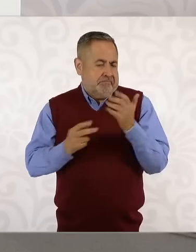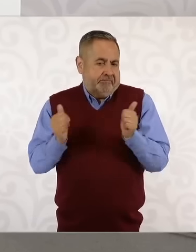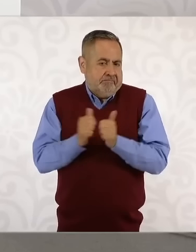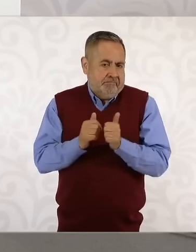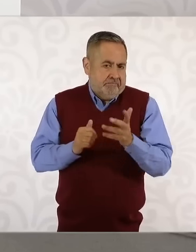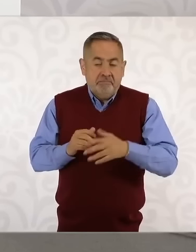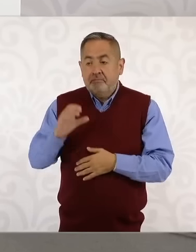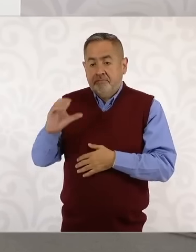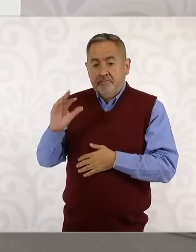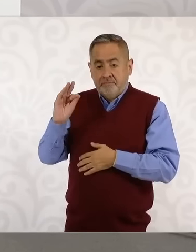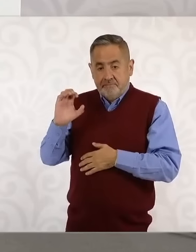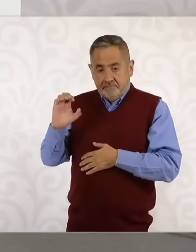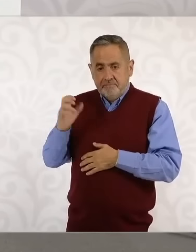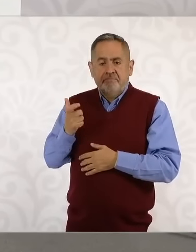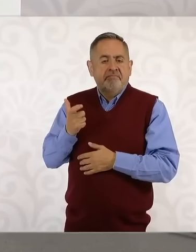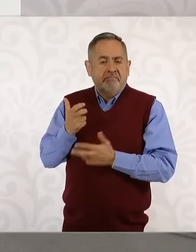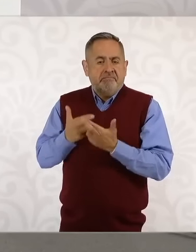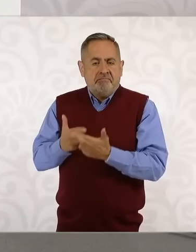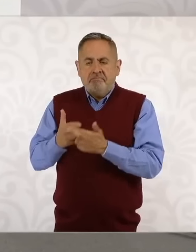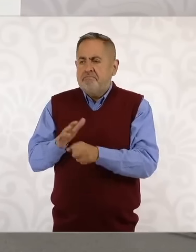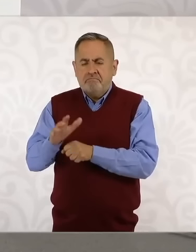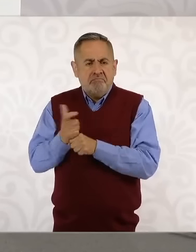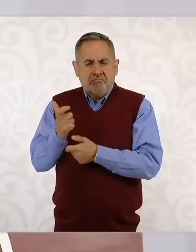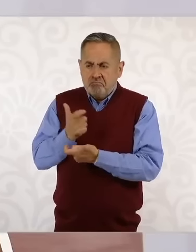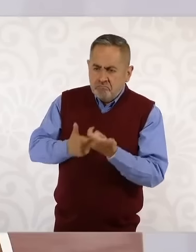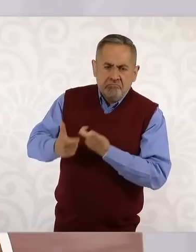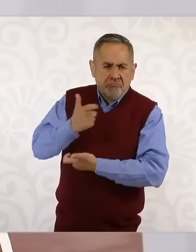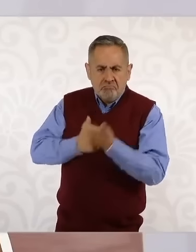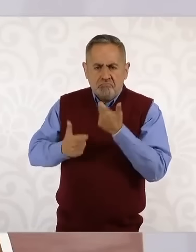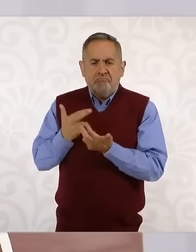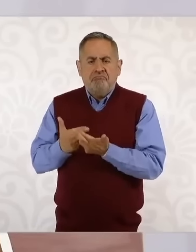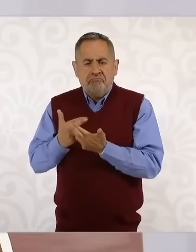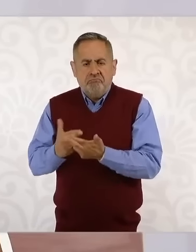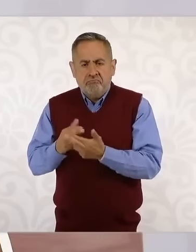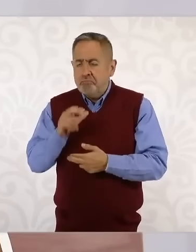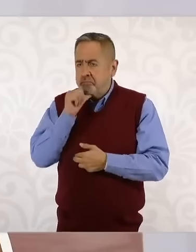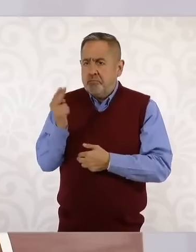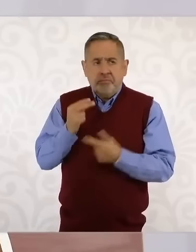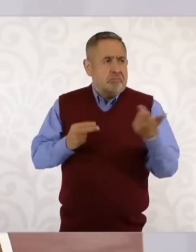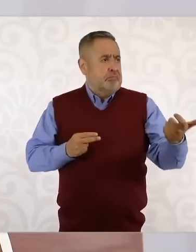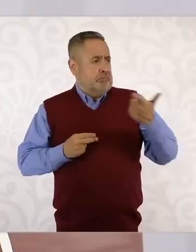es una empresa financieramente muy sana. eh es una empresa que no recibe eh recursos fiscales